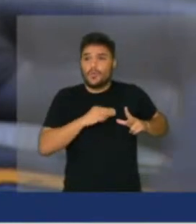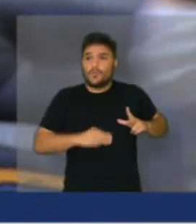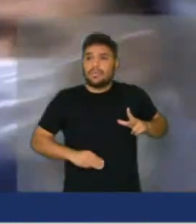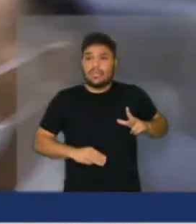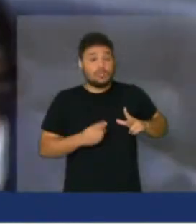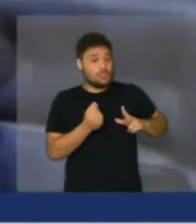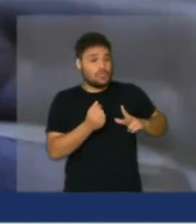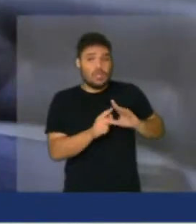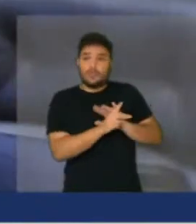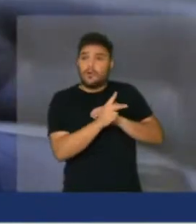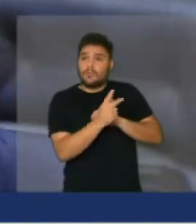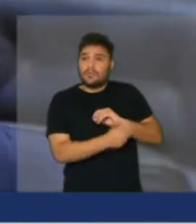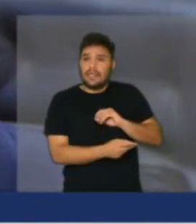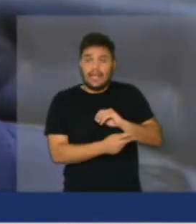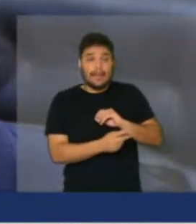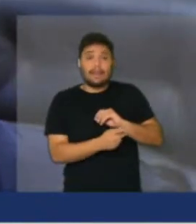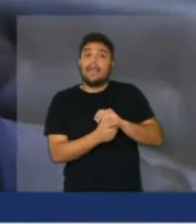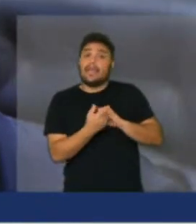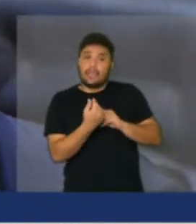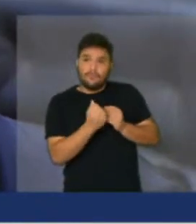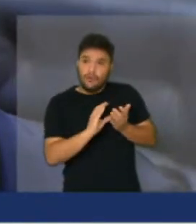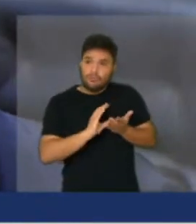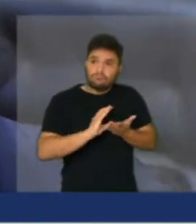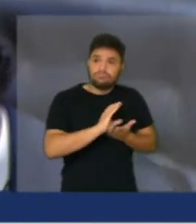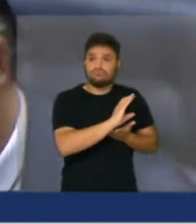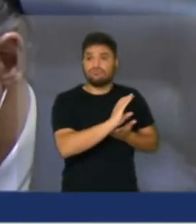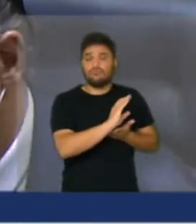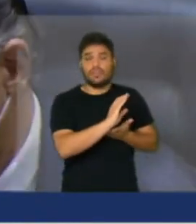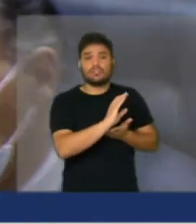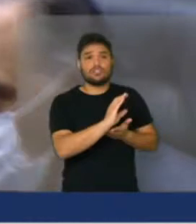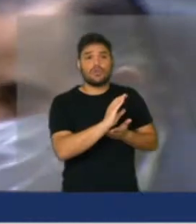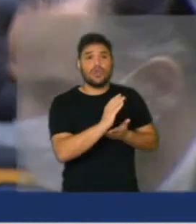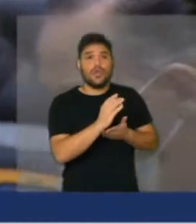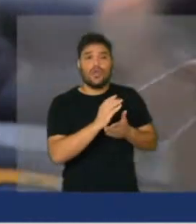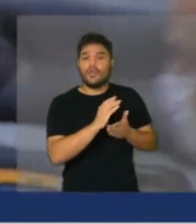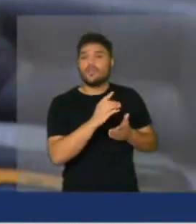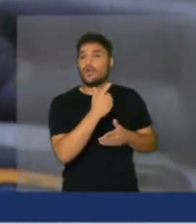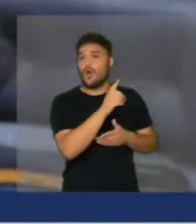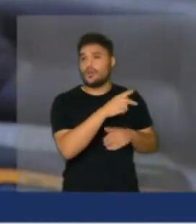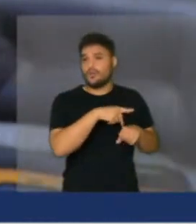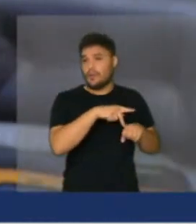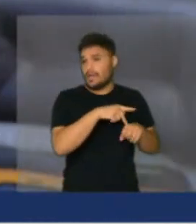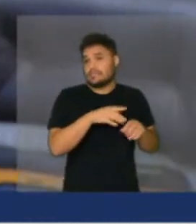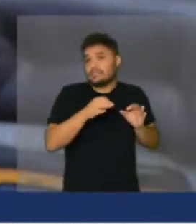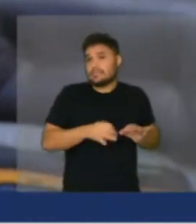ENCAMINHADO DE FORMA LEGAL PARA INVESTIMENTO, AGORA, OS RECURSOS QUE FORAM DESVIADOS DESSE PAÍS DURANTE DÉ CADAS,